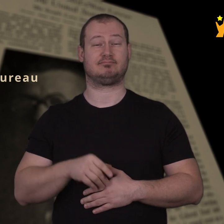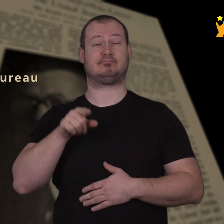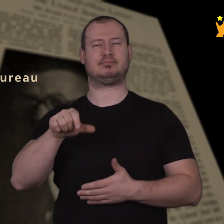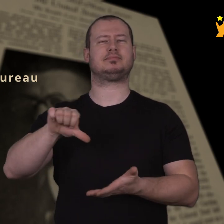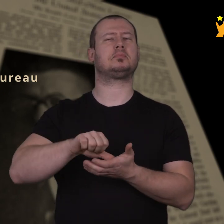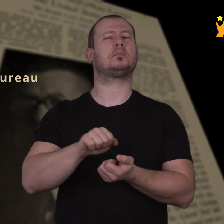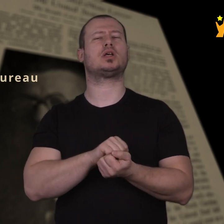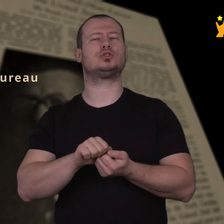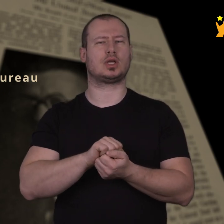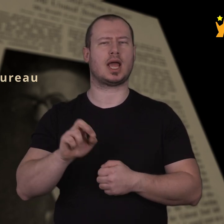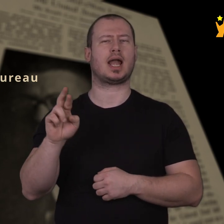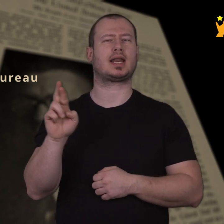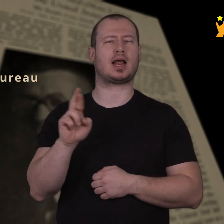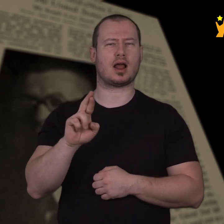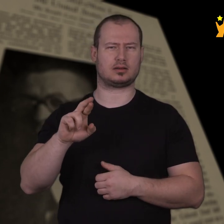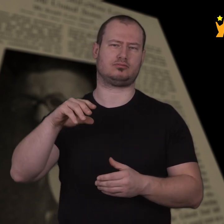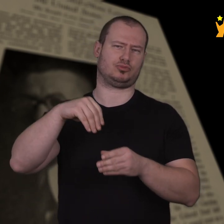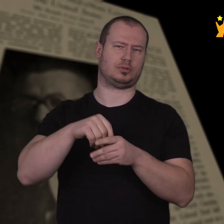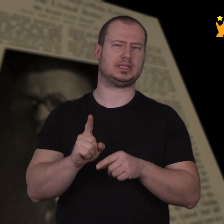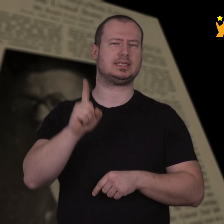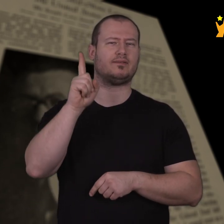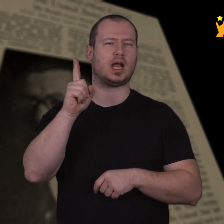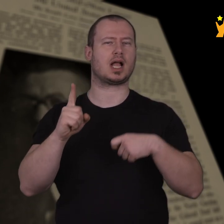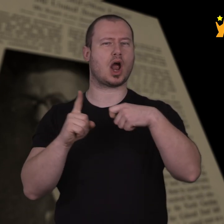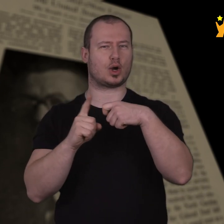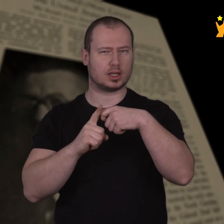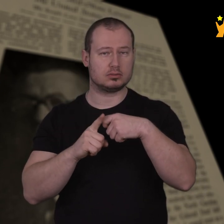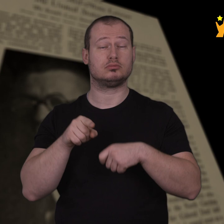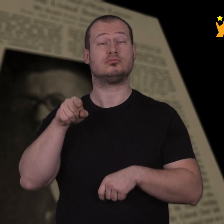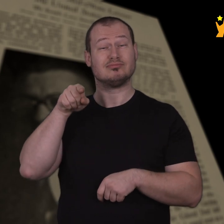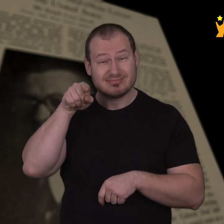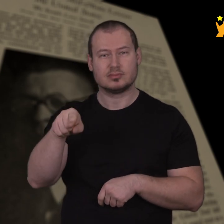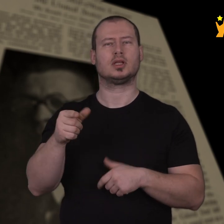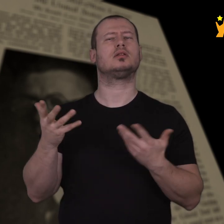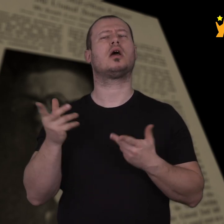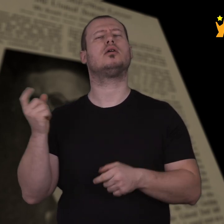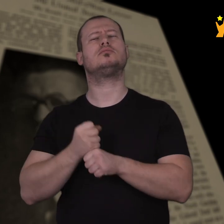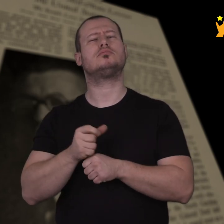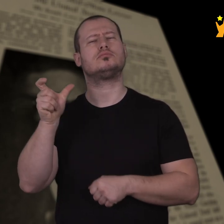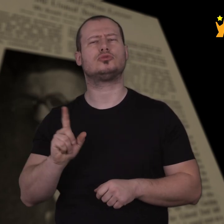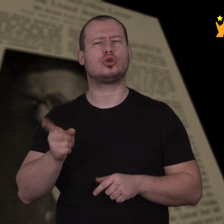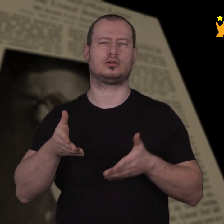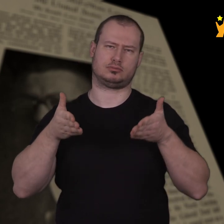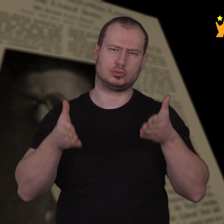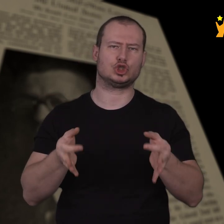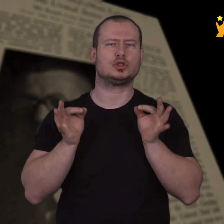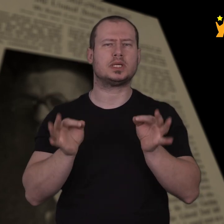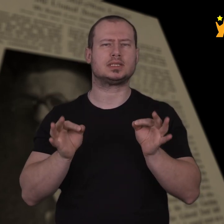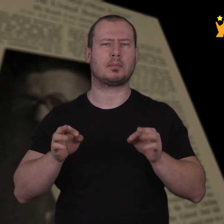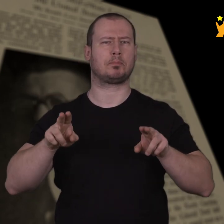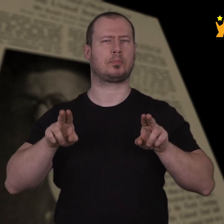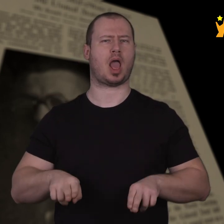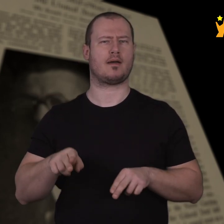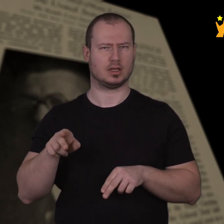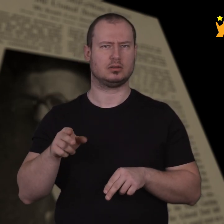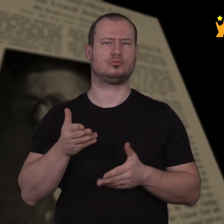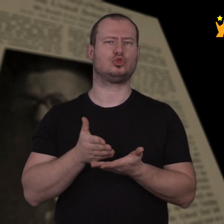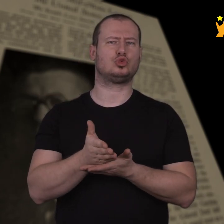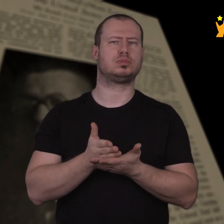V meste Raleigh v Severnej Karolíne sa špecializoval na právne služby